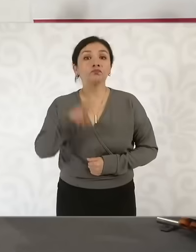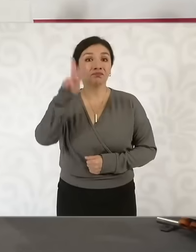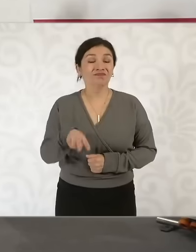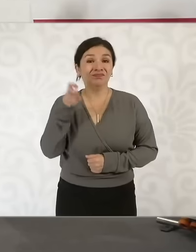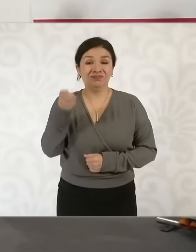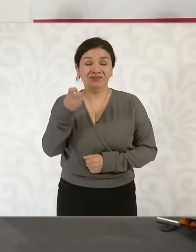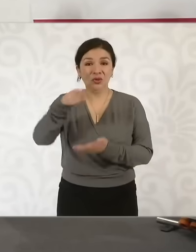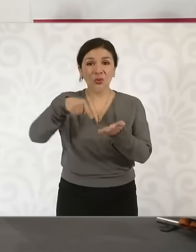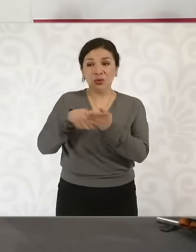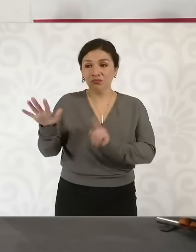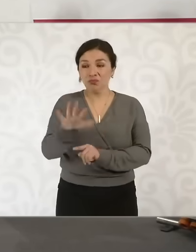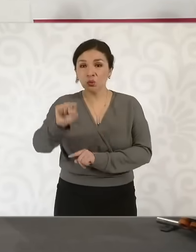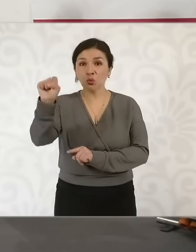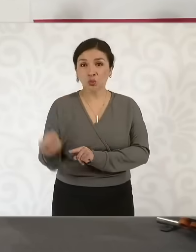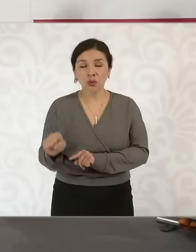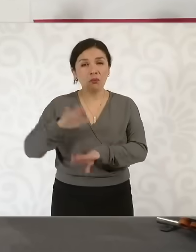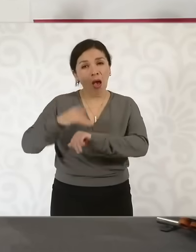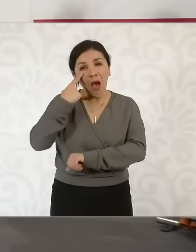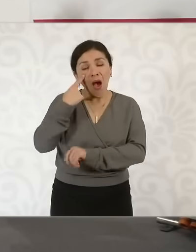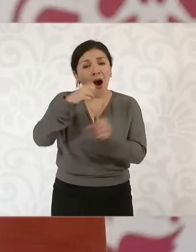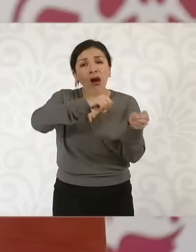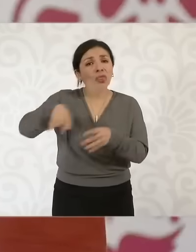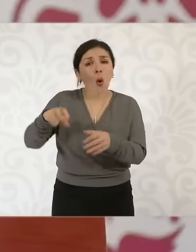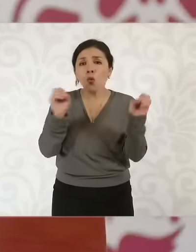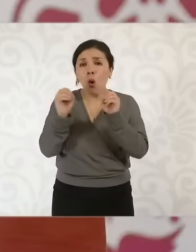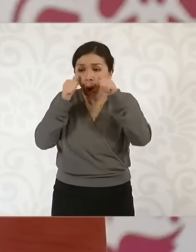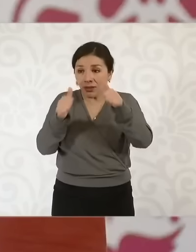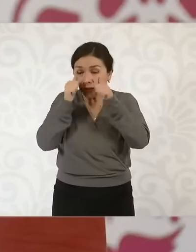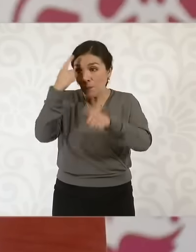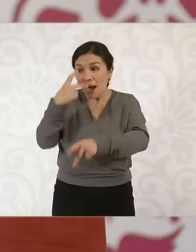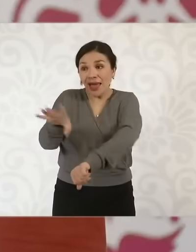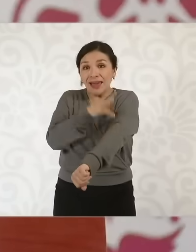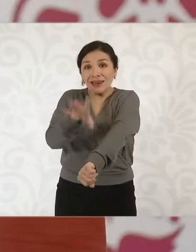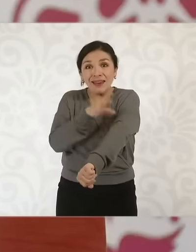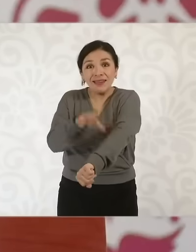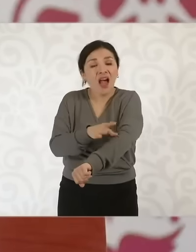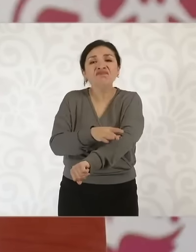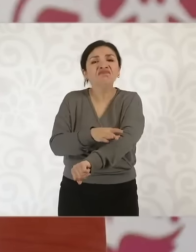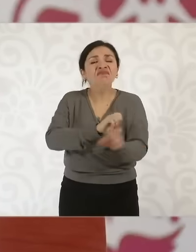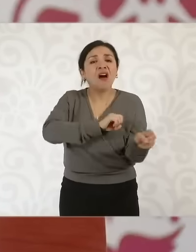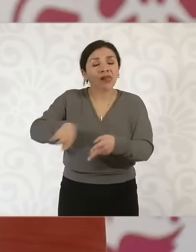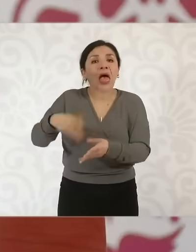términos de desarrollo energético y lo estamos lo estamos retomando el camino de esa de esa